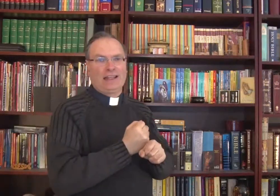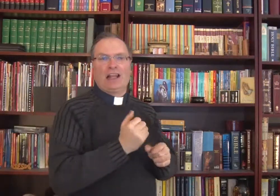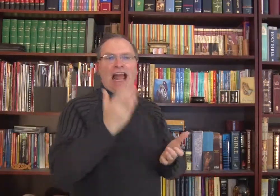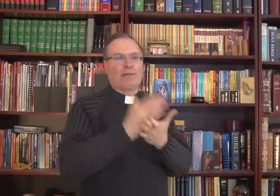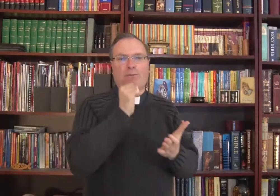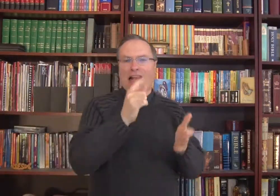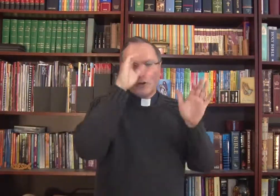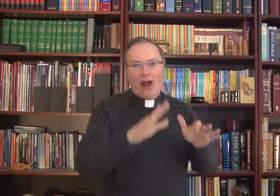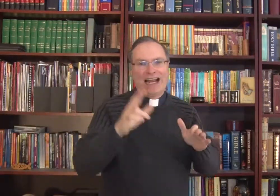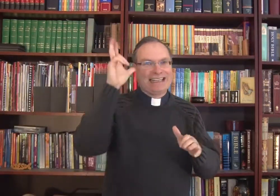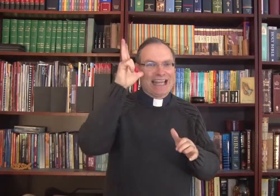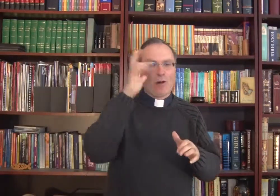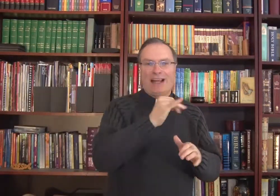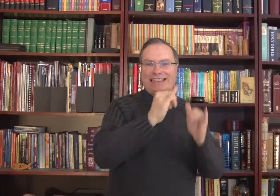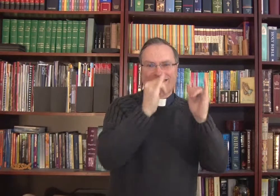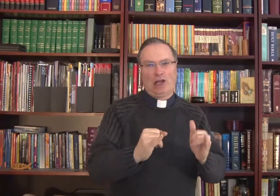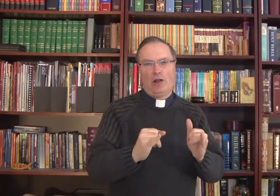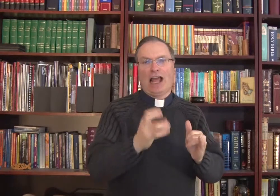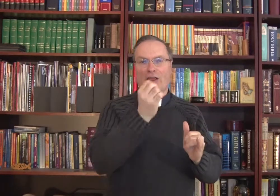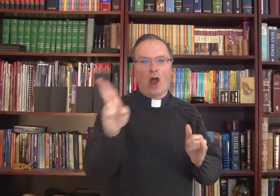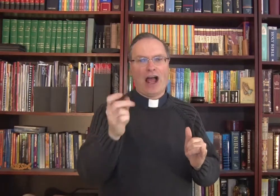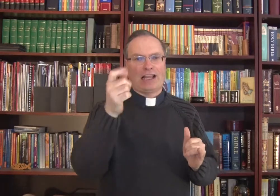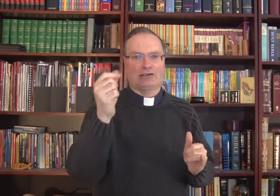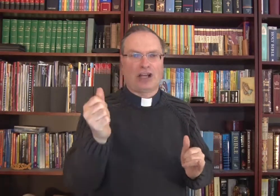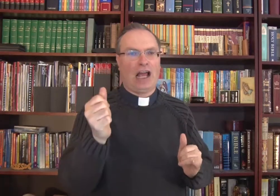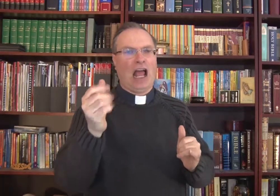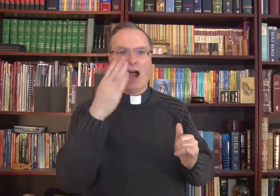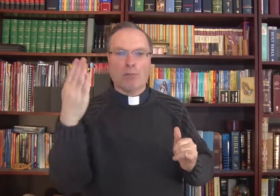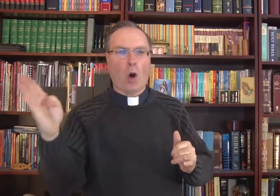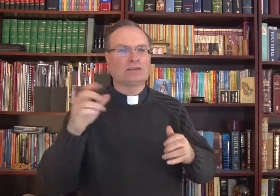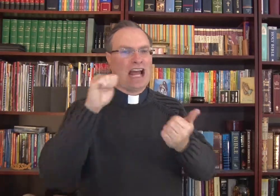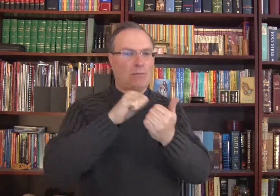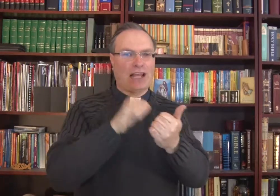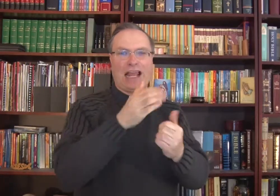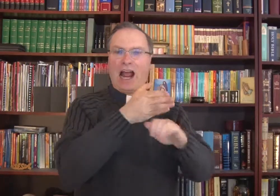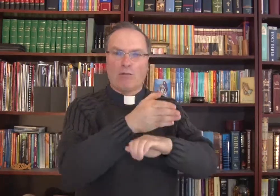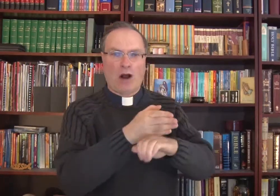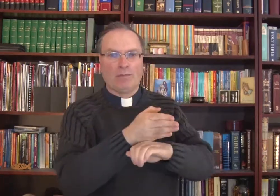ils ne cessèrent pas d'adorer les démons et les idoles en or, en argent, en bronze, en pierre et en bois